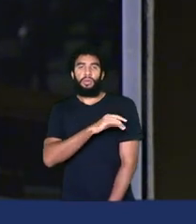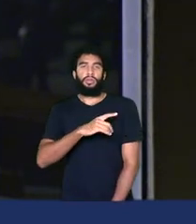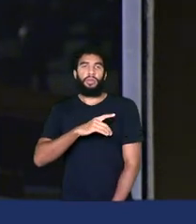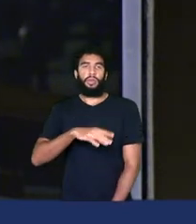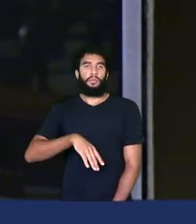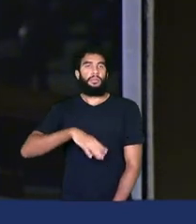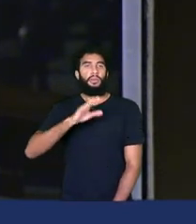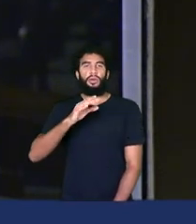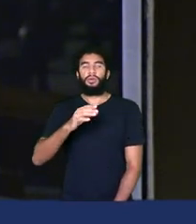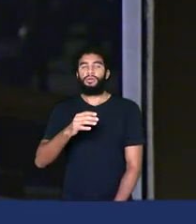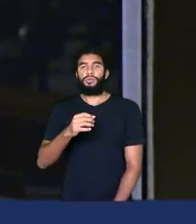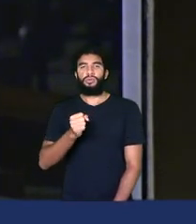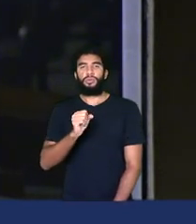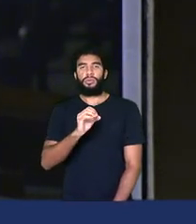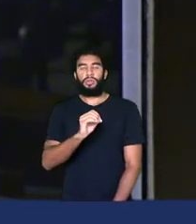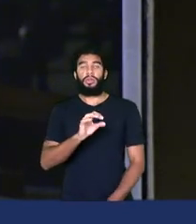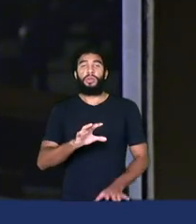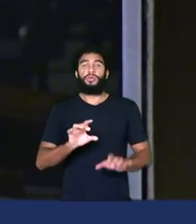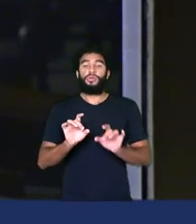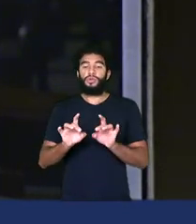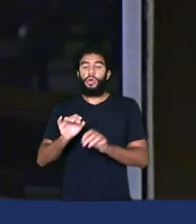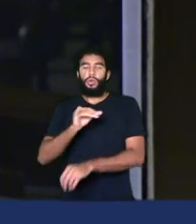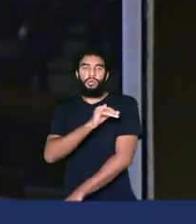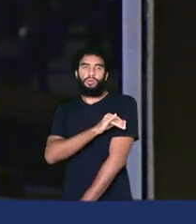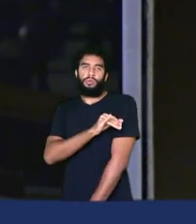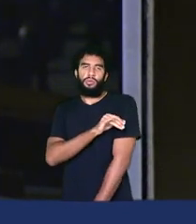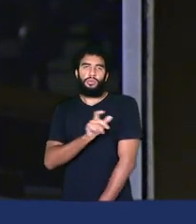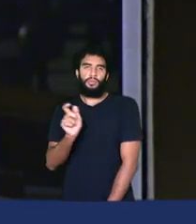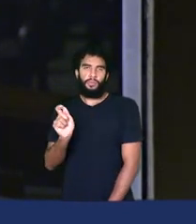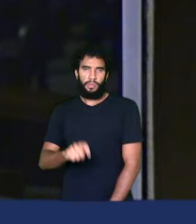DE JANEIRO FOI CONTEMPLADA. PORÉM, AINDA ASSIM O